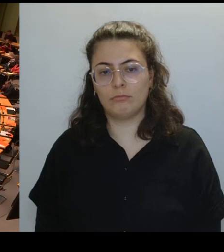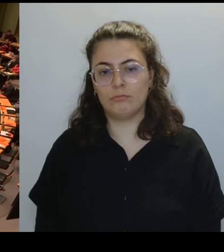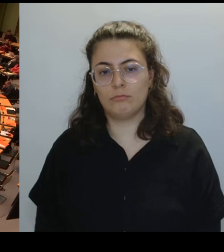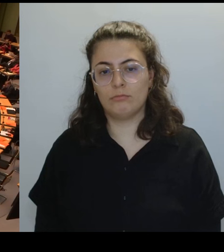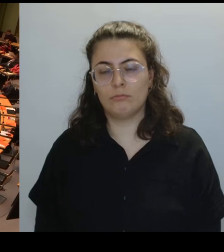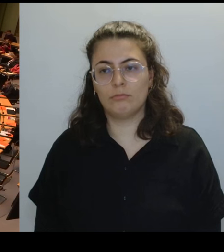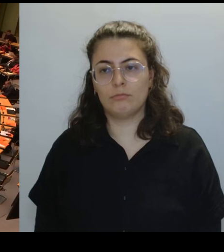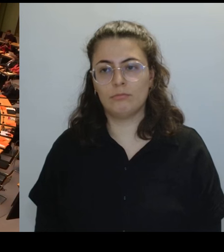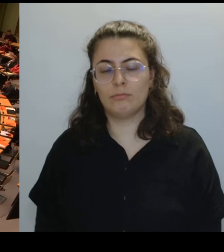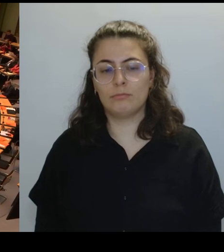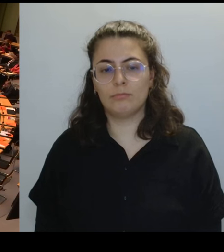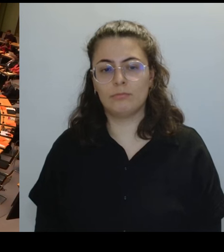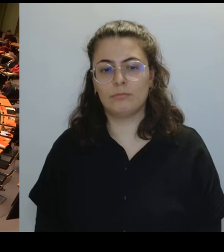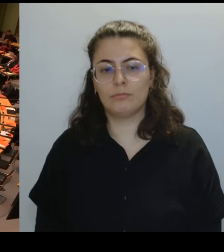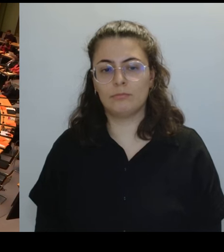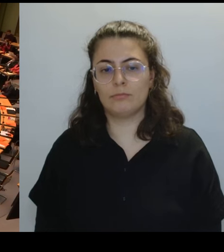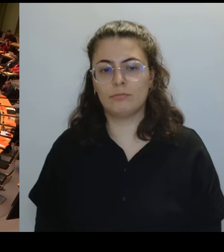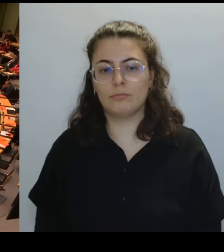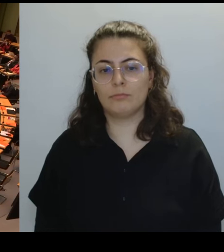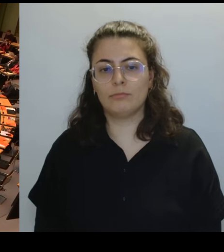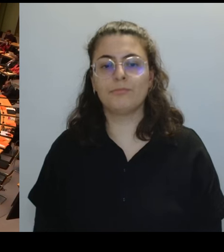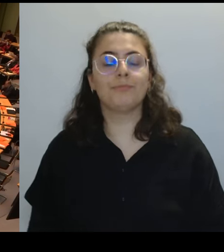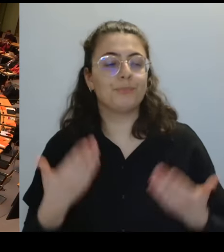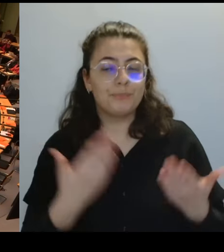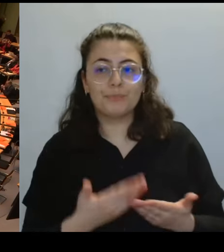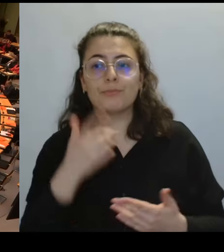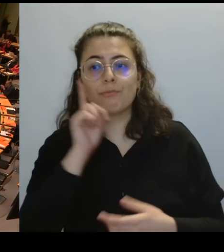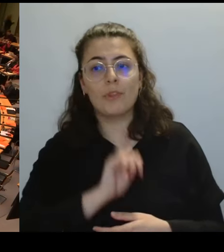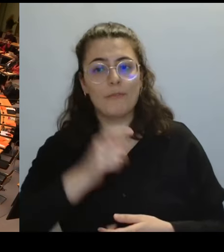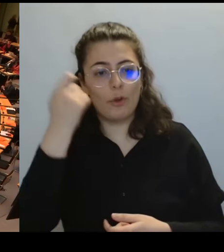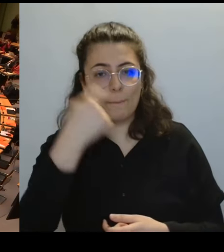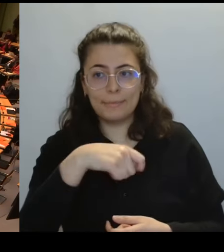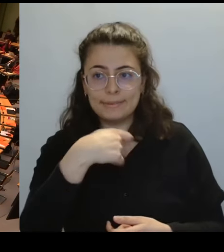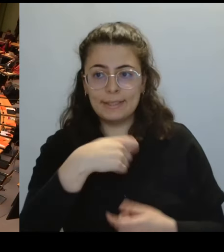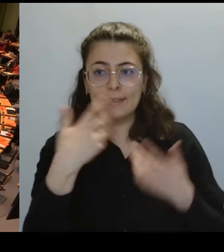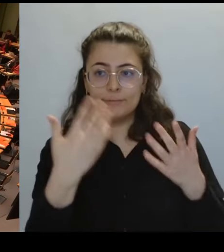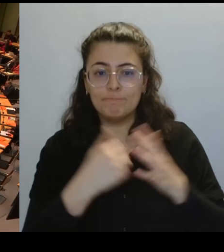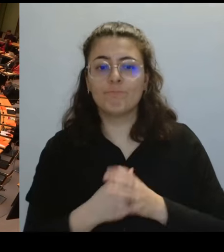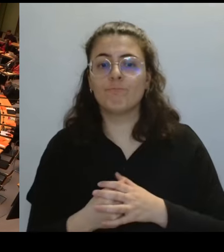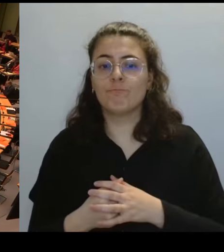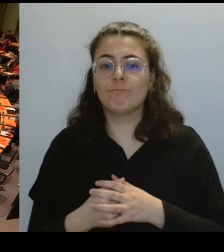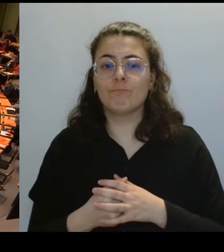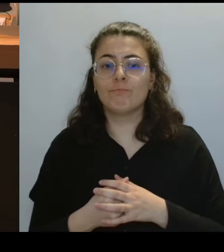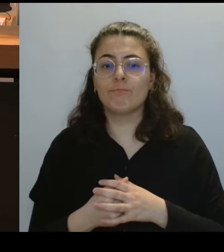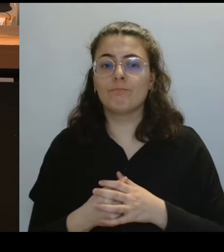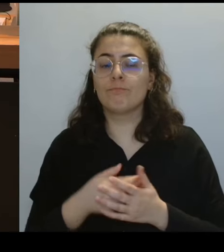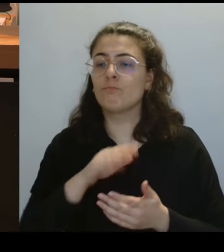(Rednerwechsel) Sehr verehrte Frau Präsidentin! Verehrte Kollegen! Liebe Berliner.